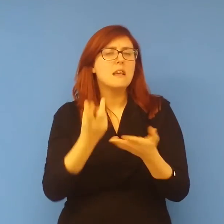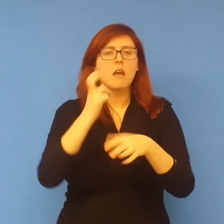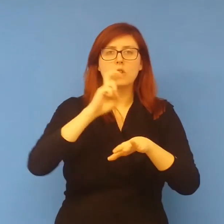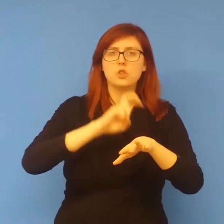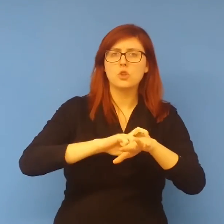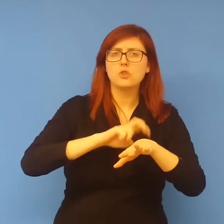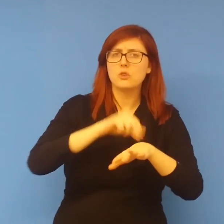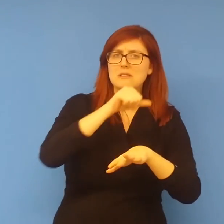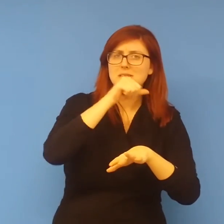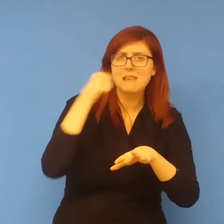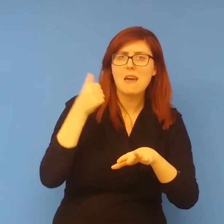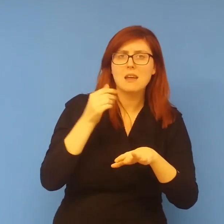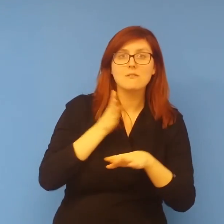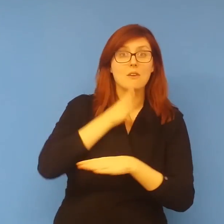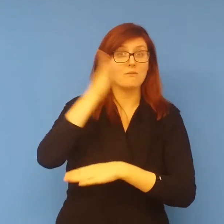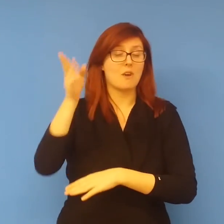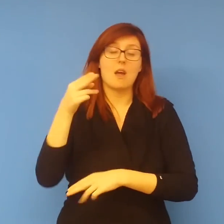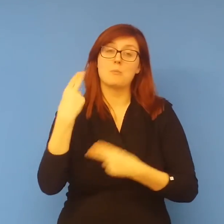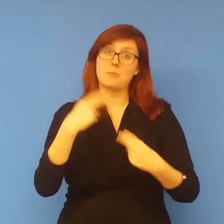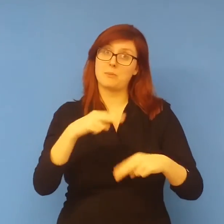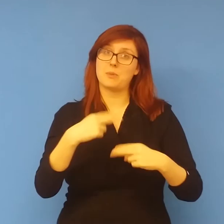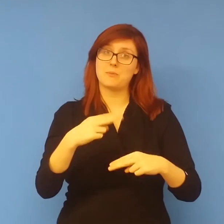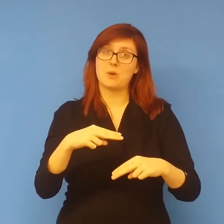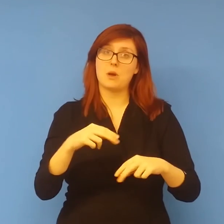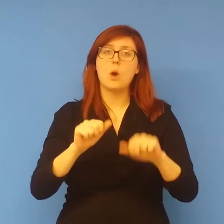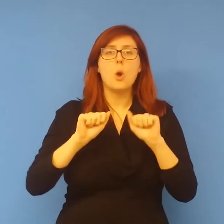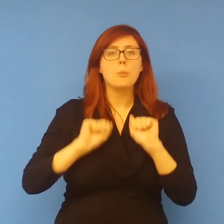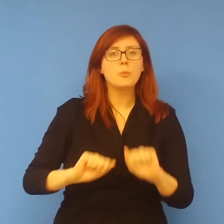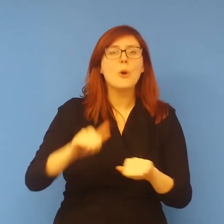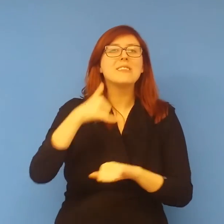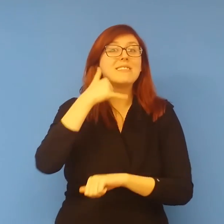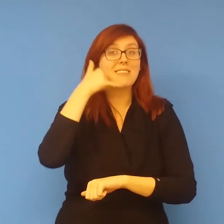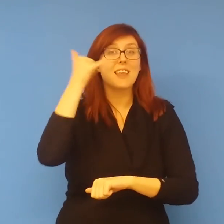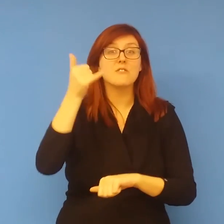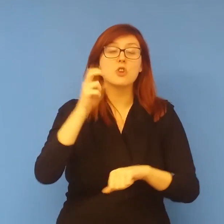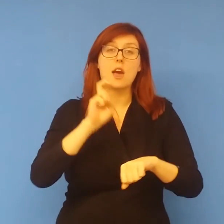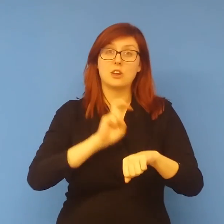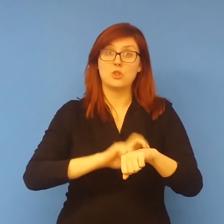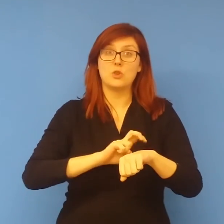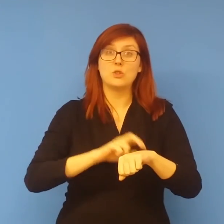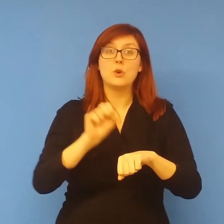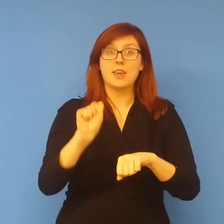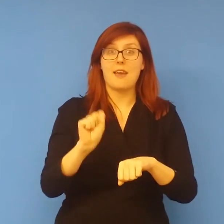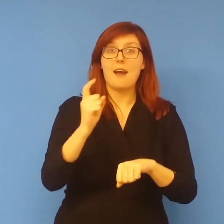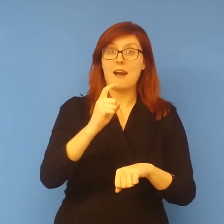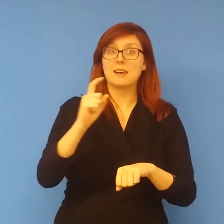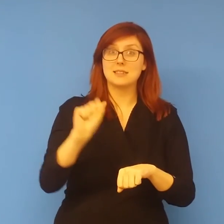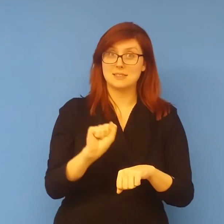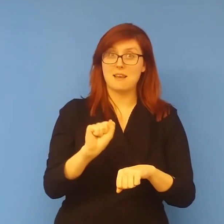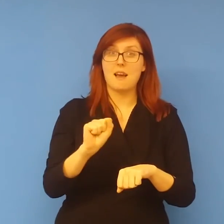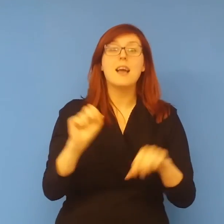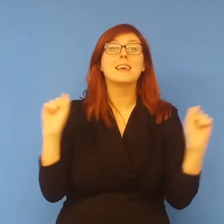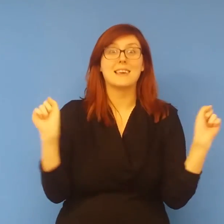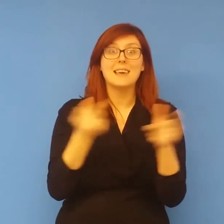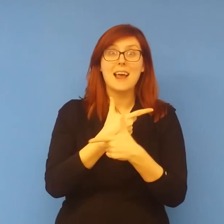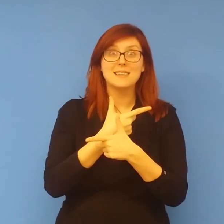se sei impossibilitato ad andare dal medico puoi chiamare gratuitamente un dottore AXA.